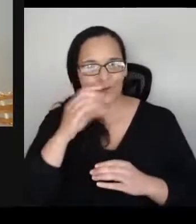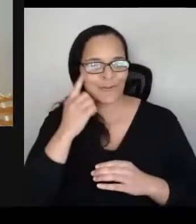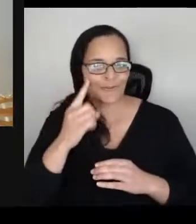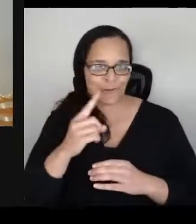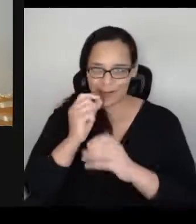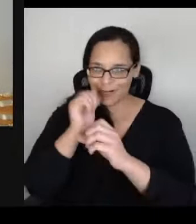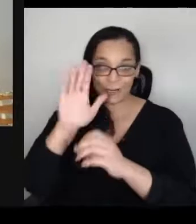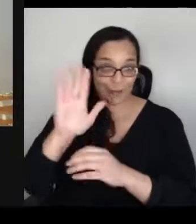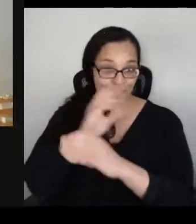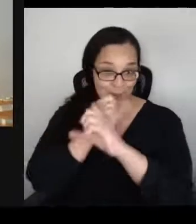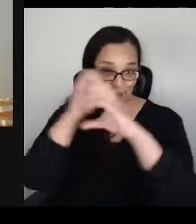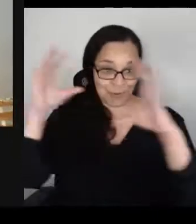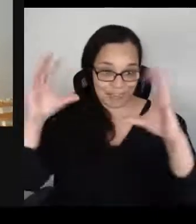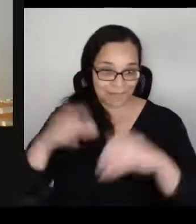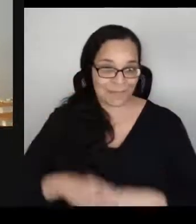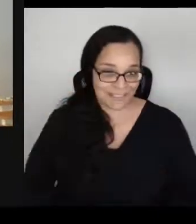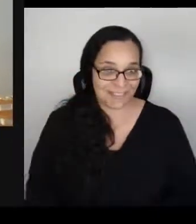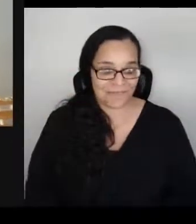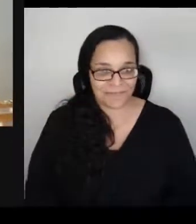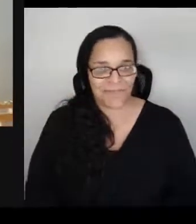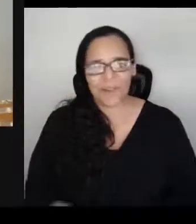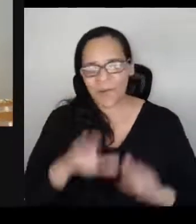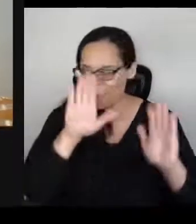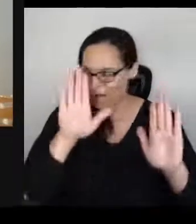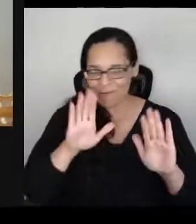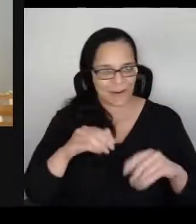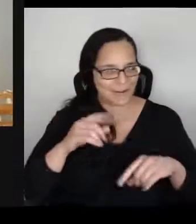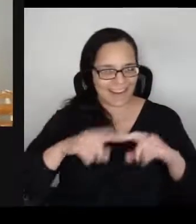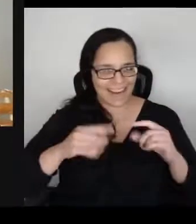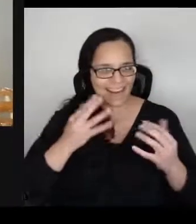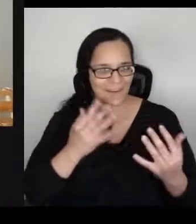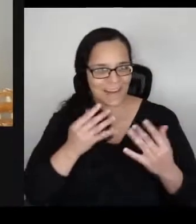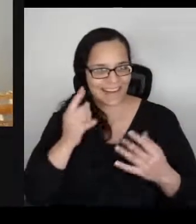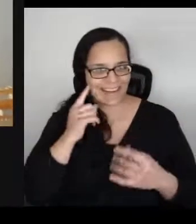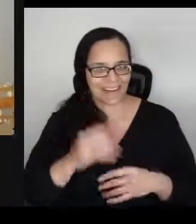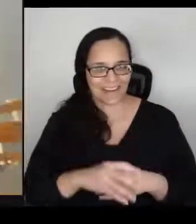Wonderful, we can't wait to hear it. Ani Cordero, everyone.